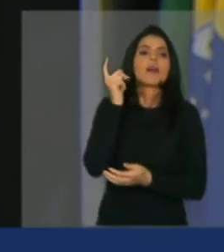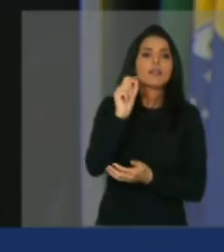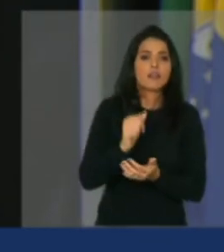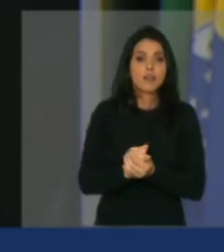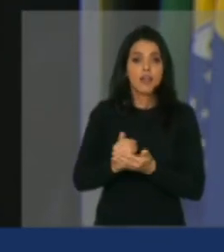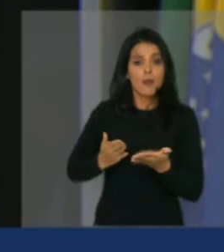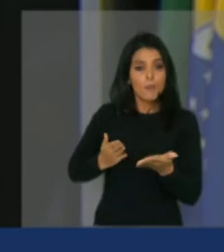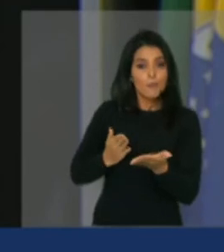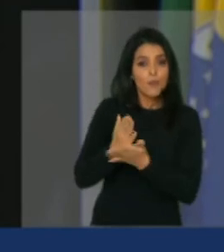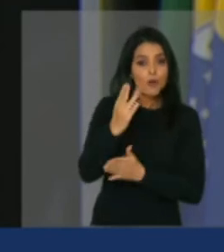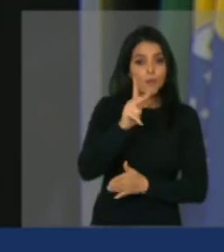135 DE 2019, QUE QUERIA PARABENIZAR ESTES VEREADORES.